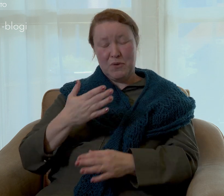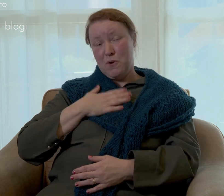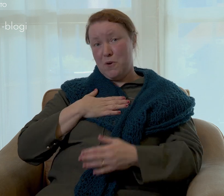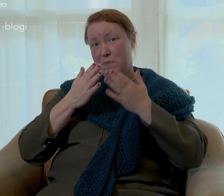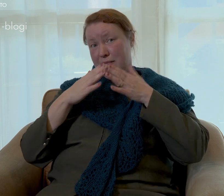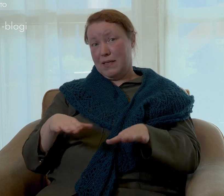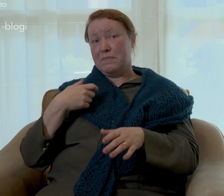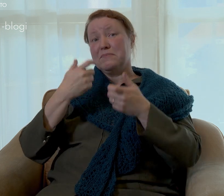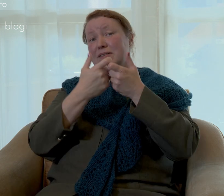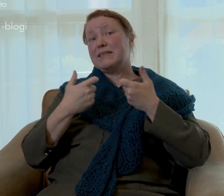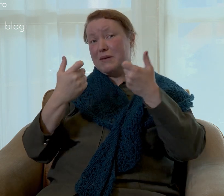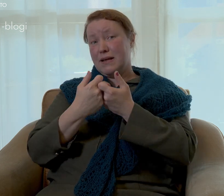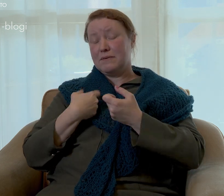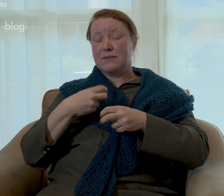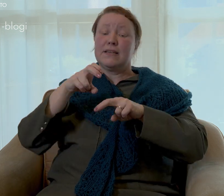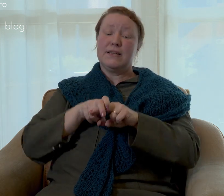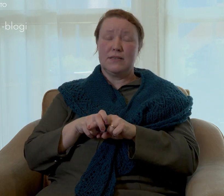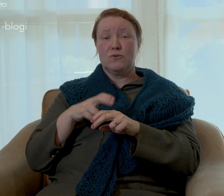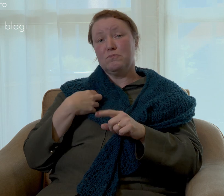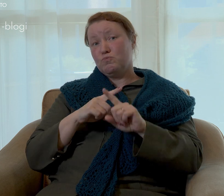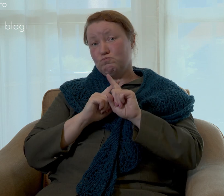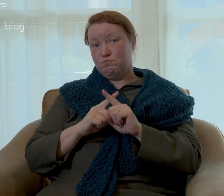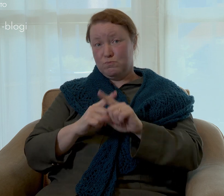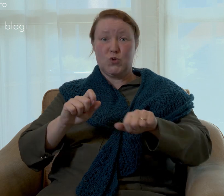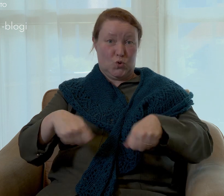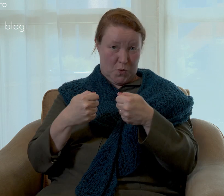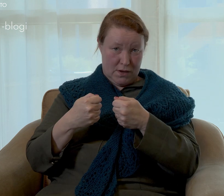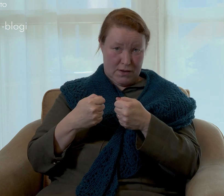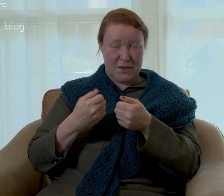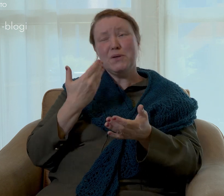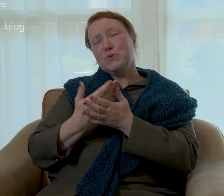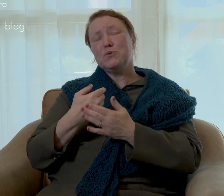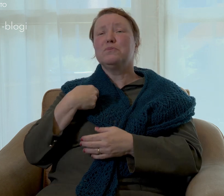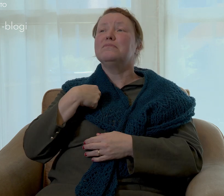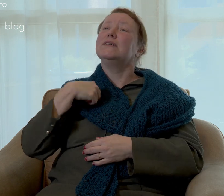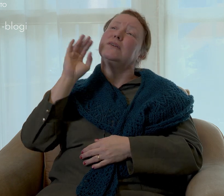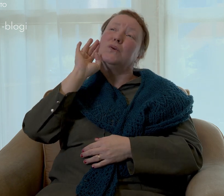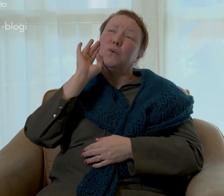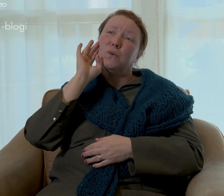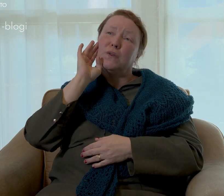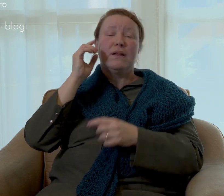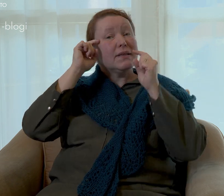Seminaareissa minut näkee aina sukankudin käsissä, keskityn paremmin kuuntelemaan, -